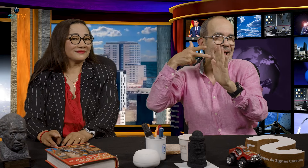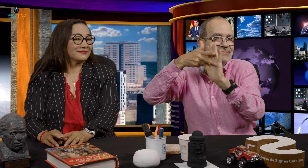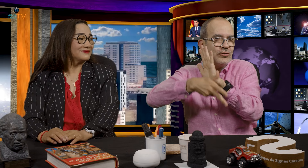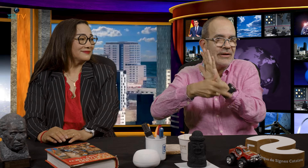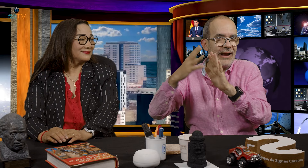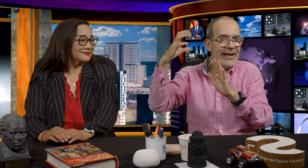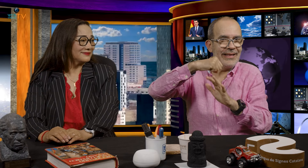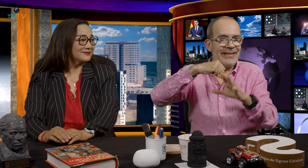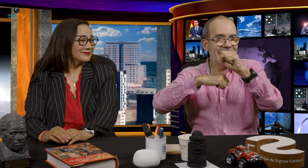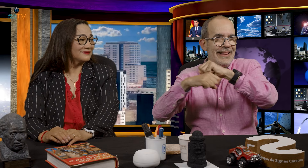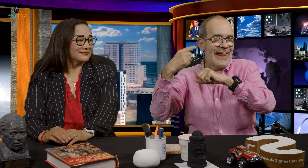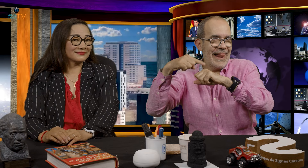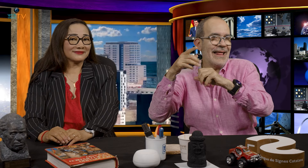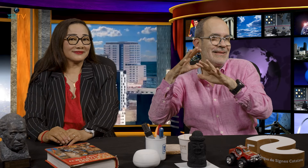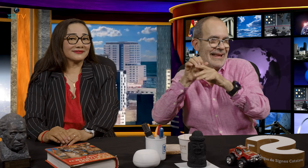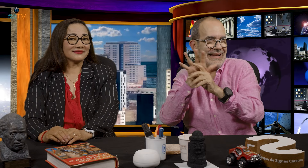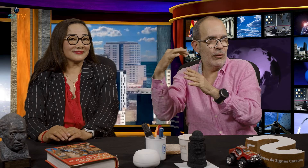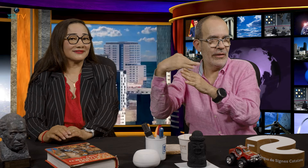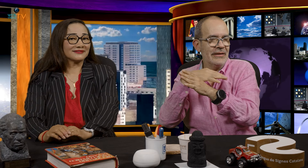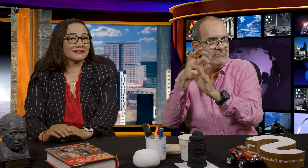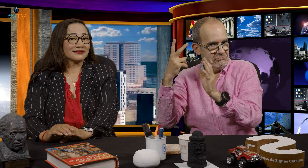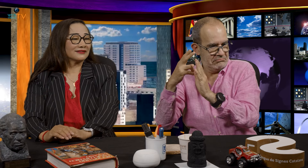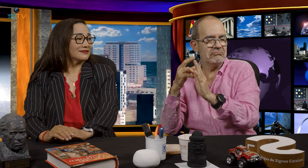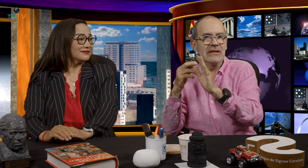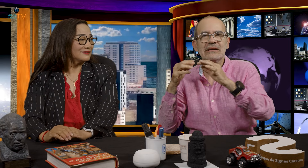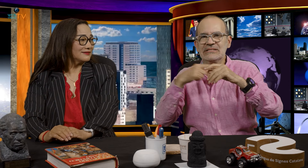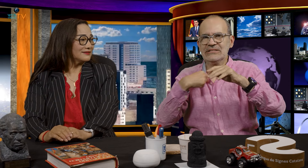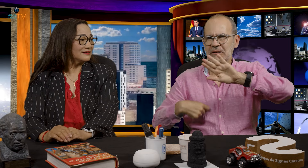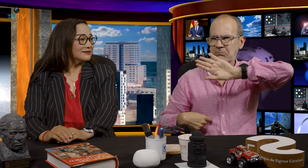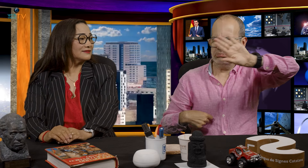invasiones, etc. China es un caso aparte.